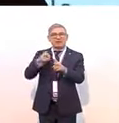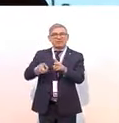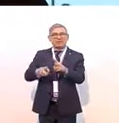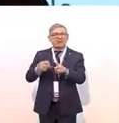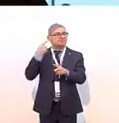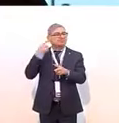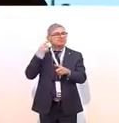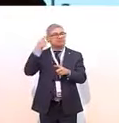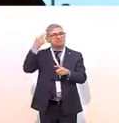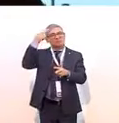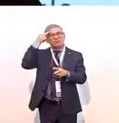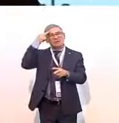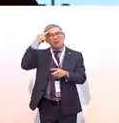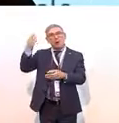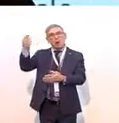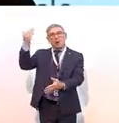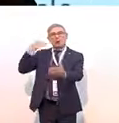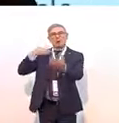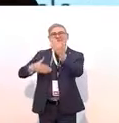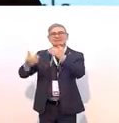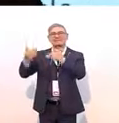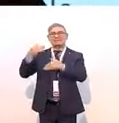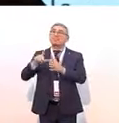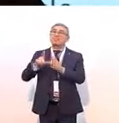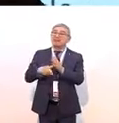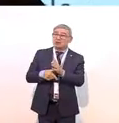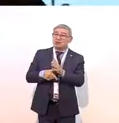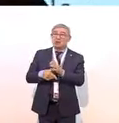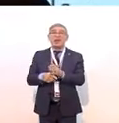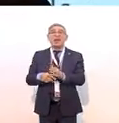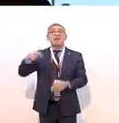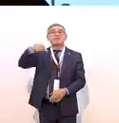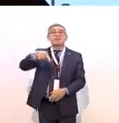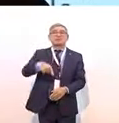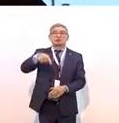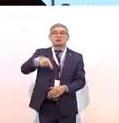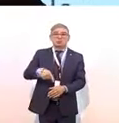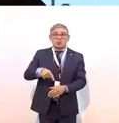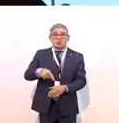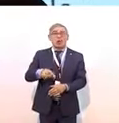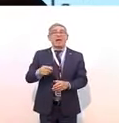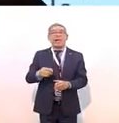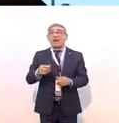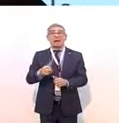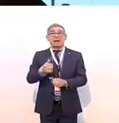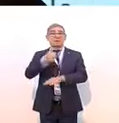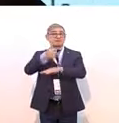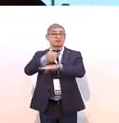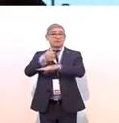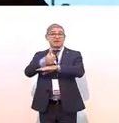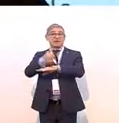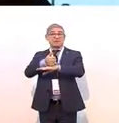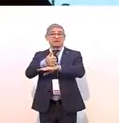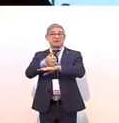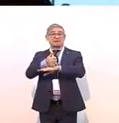il tempo nel quale il Mezzogiorno era protagonista dell’innovazione infrastrutturale. La prima